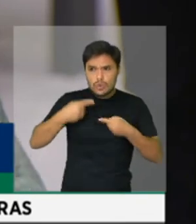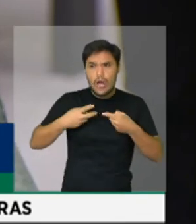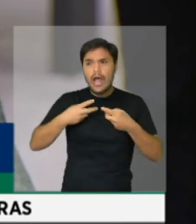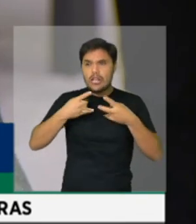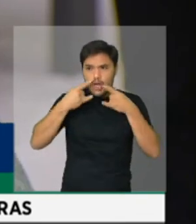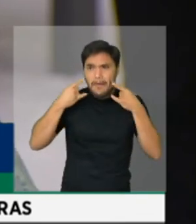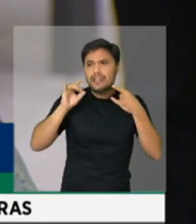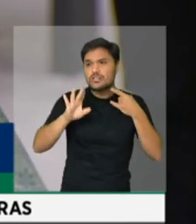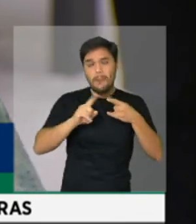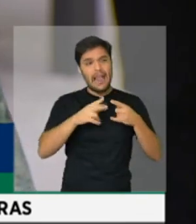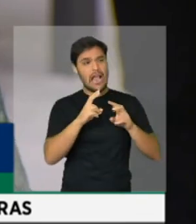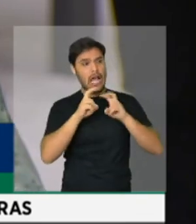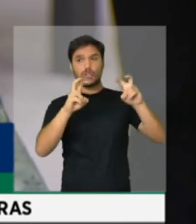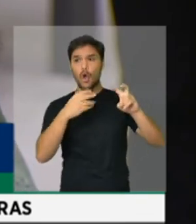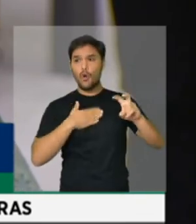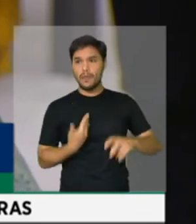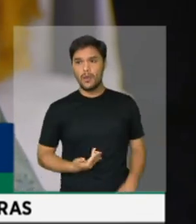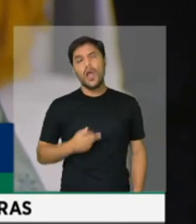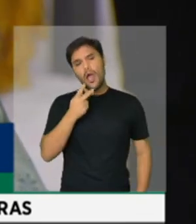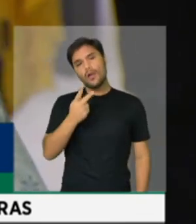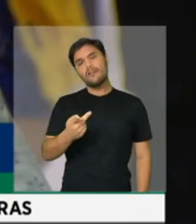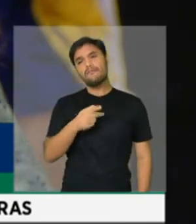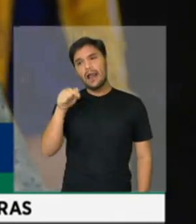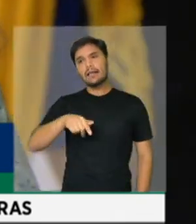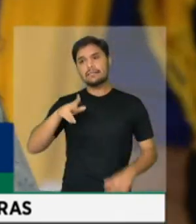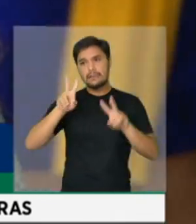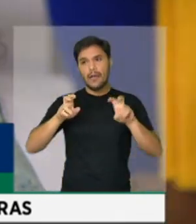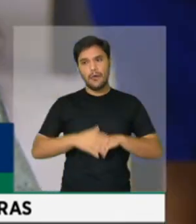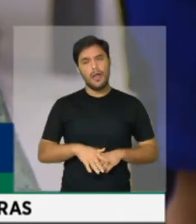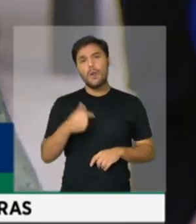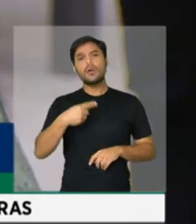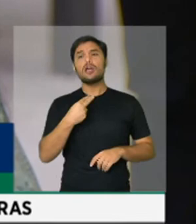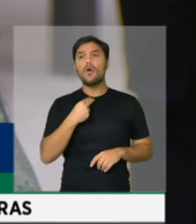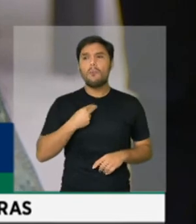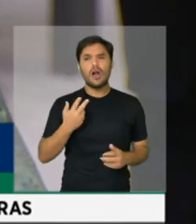INVESTIGADO COMO TORTURADOR, ELE FALOU, NÃO FUI EU, AÍ ELE DISSE QUE ESPERAVA QUE